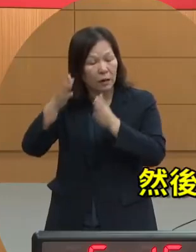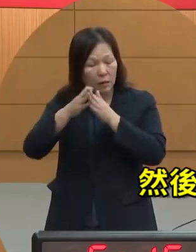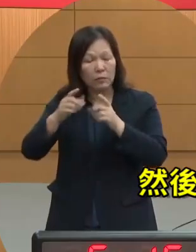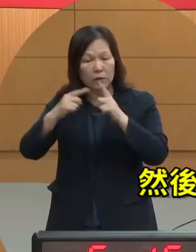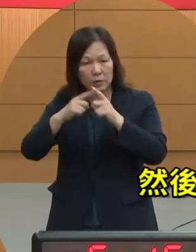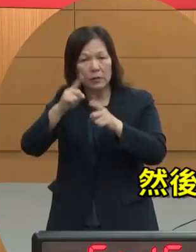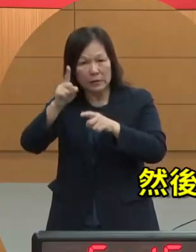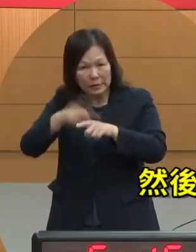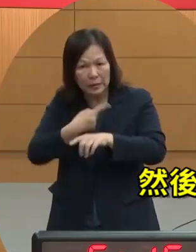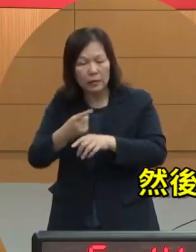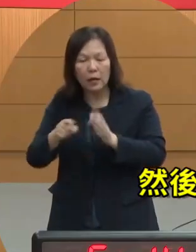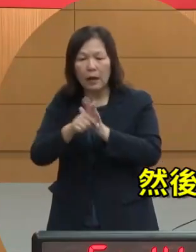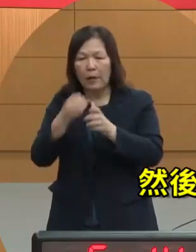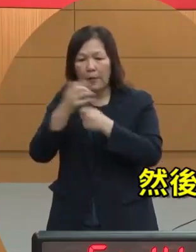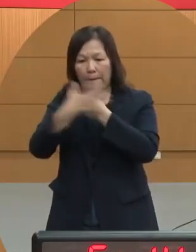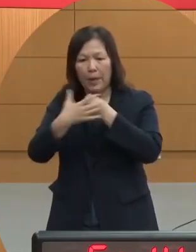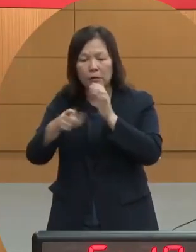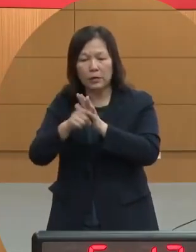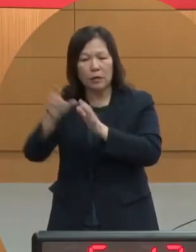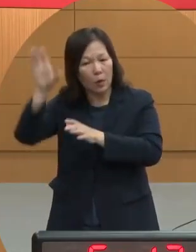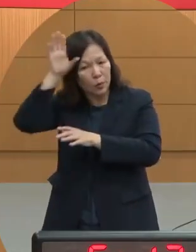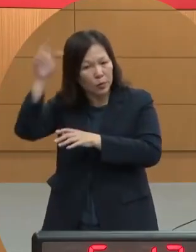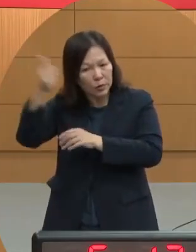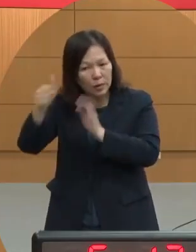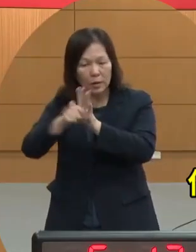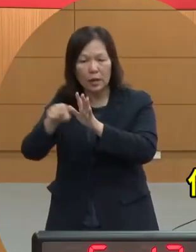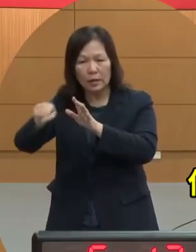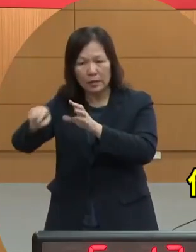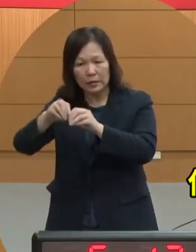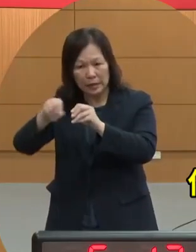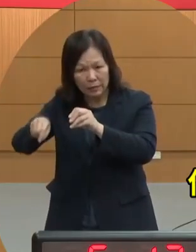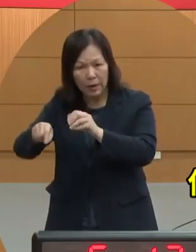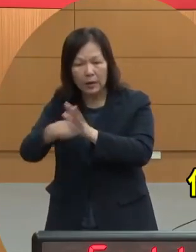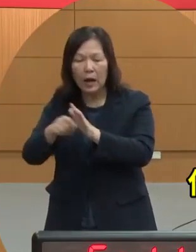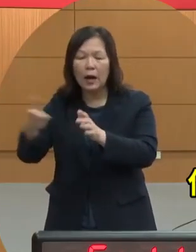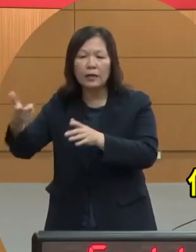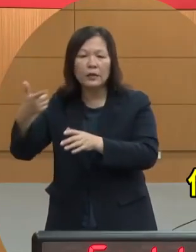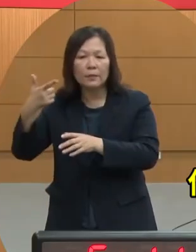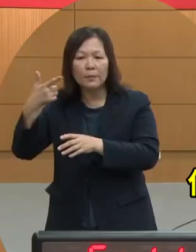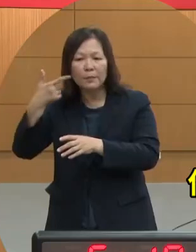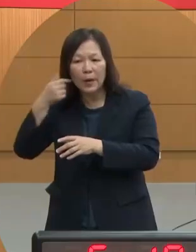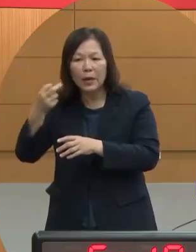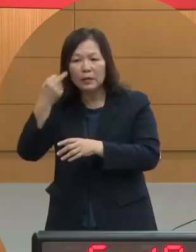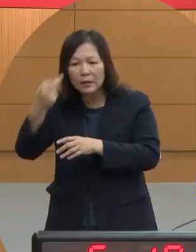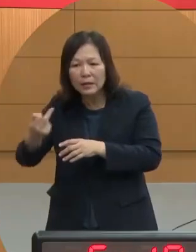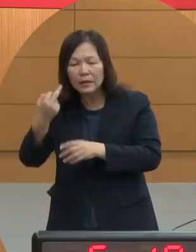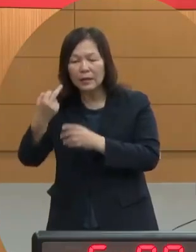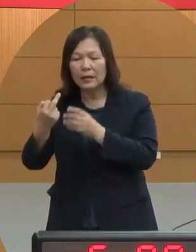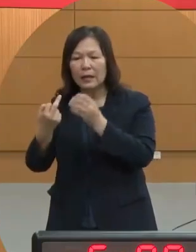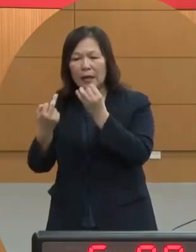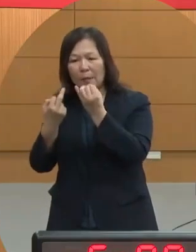然後為了保住蘇震清的位置 我們看到前一陣子 他的叔叔嬸嬸都出馬 出來要卡位 要選舉